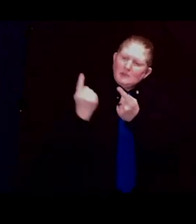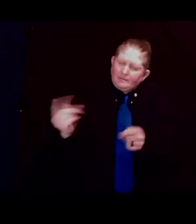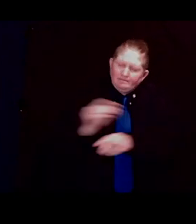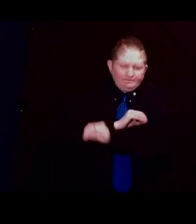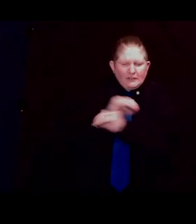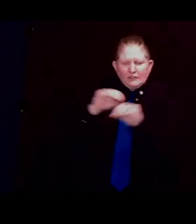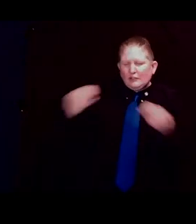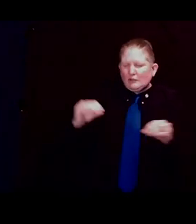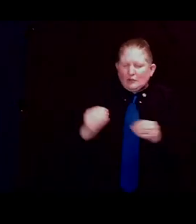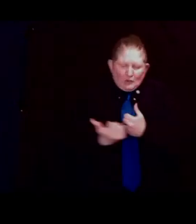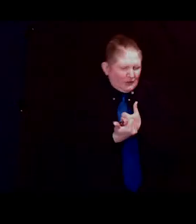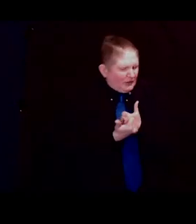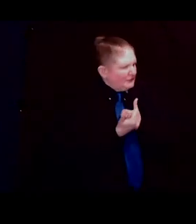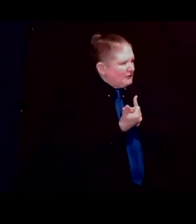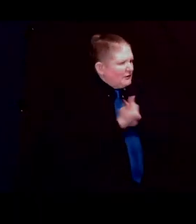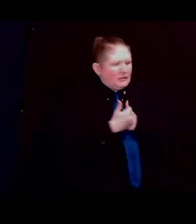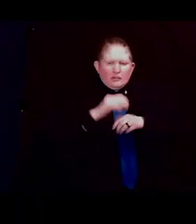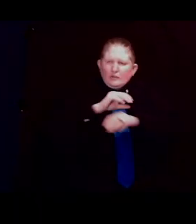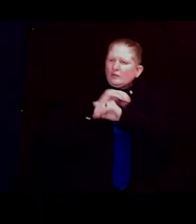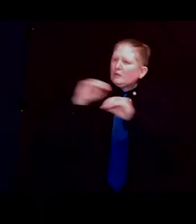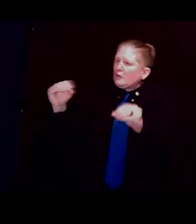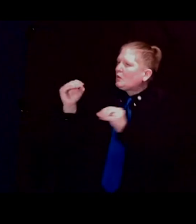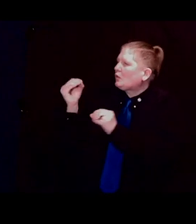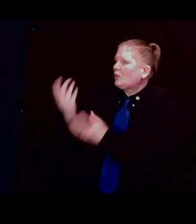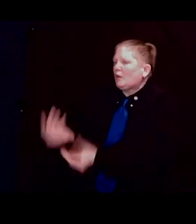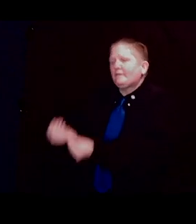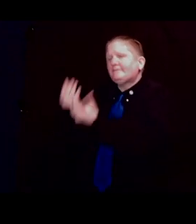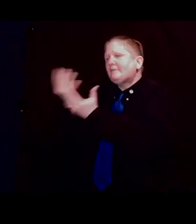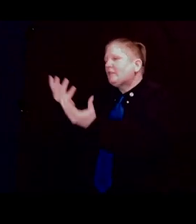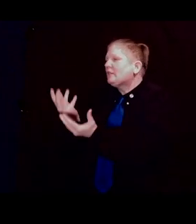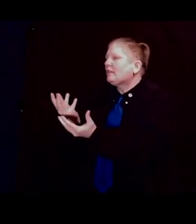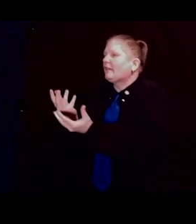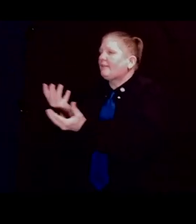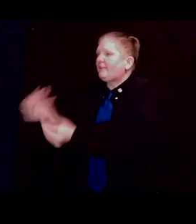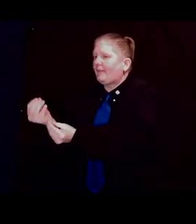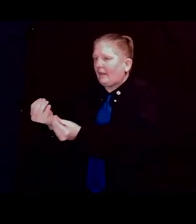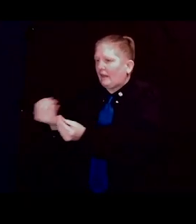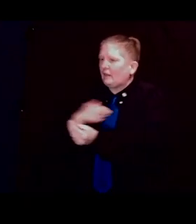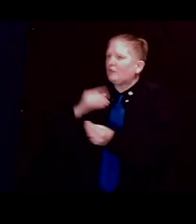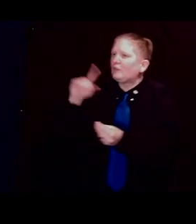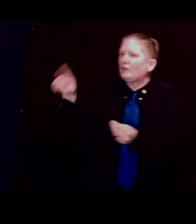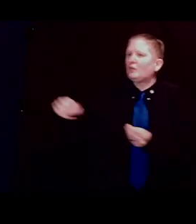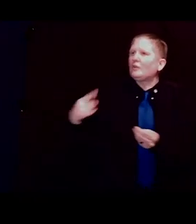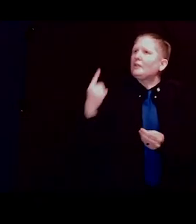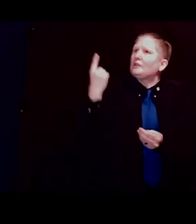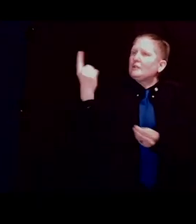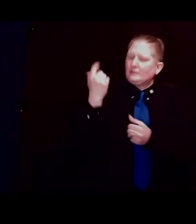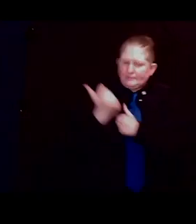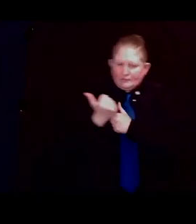Muy poca luz, muy poca agua Conozco la gracia,